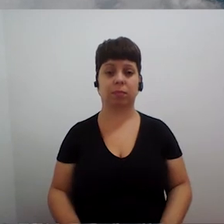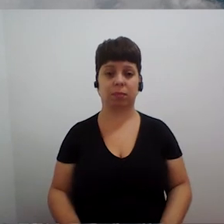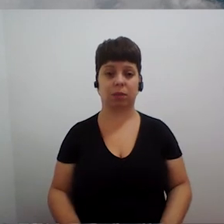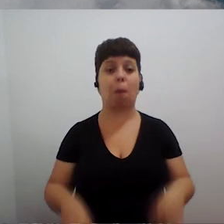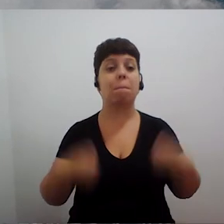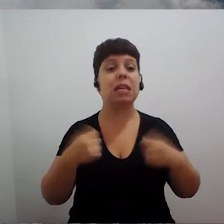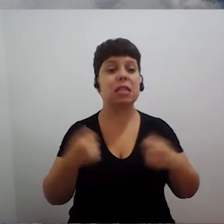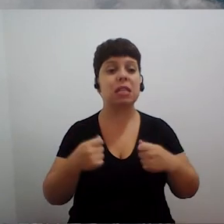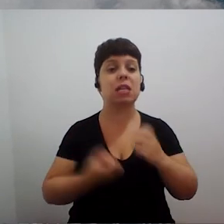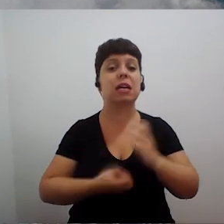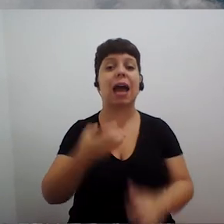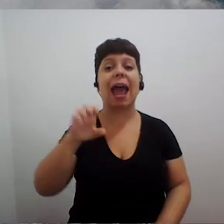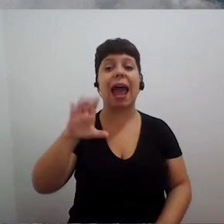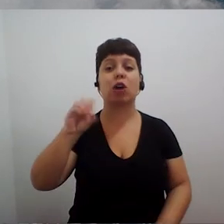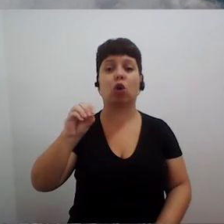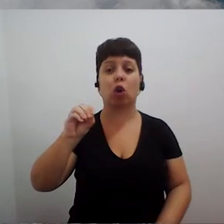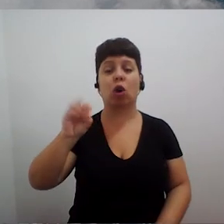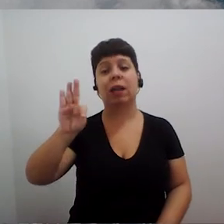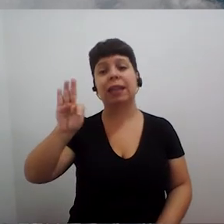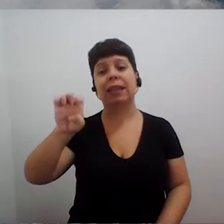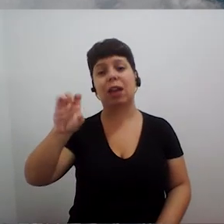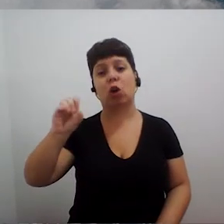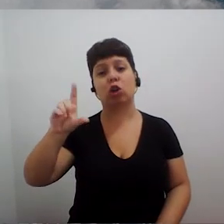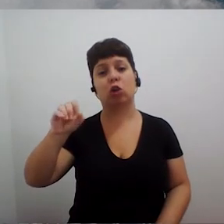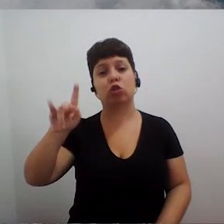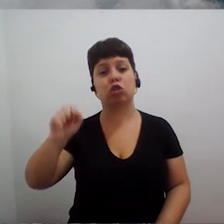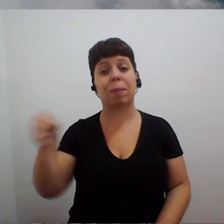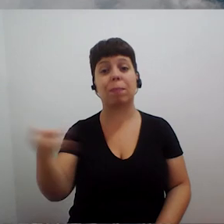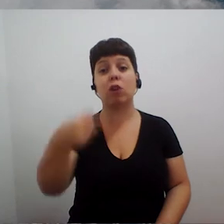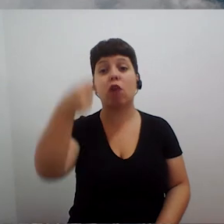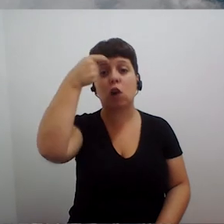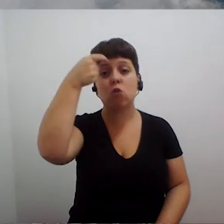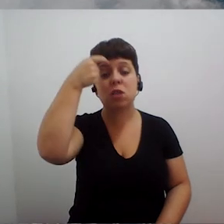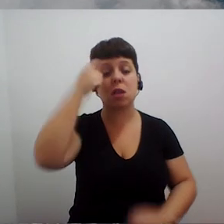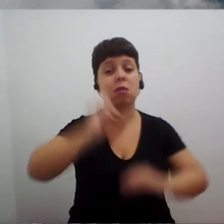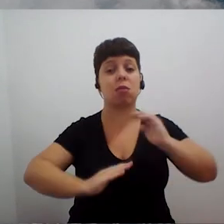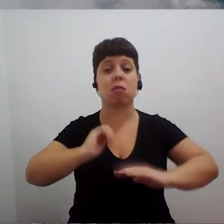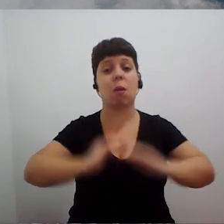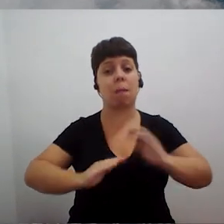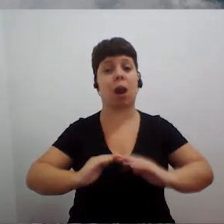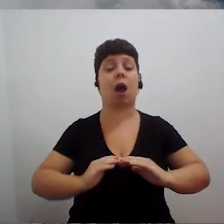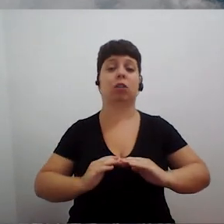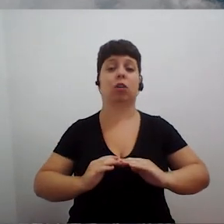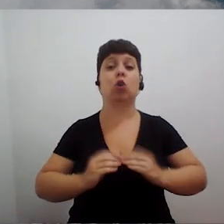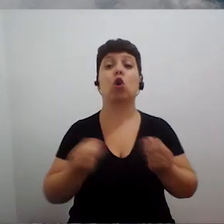uma Eco teologia Eco teologia é uma nova consciência das práticas que nós temos